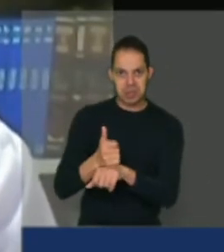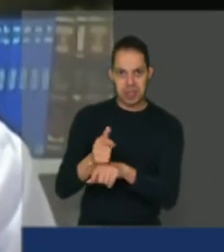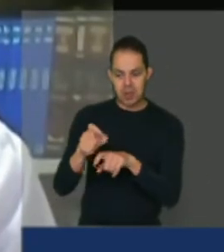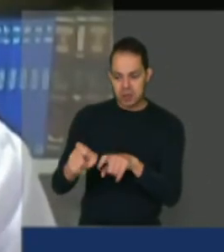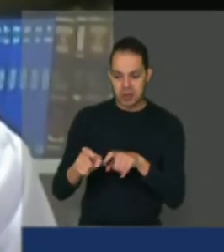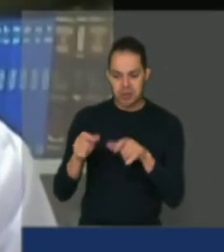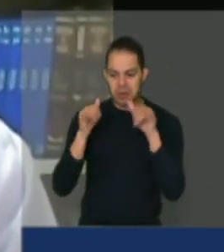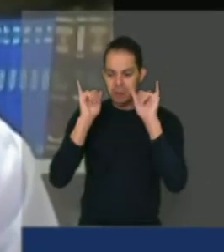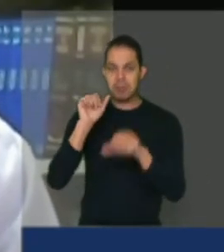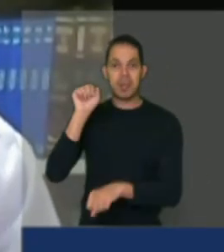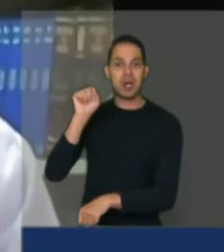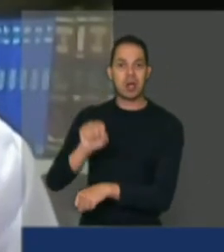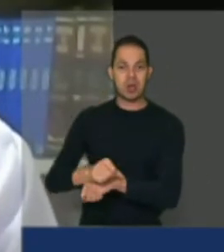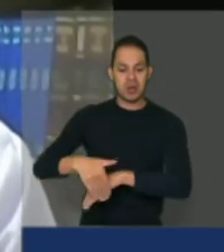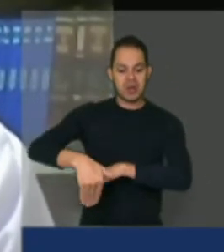PARA O ESCOAMENTO DA PRODUÇÃ